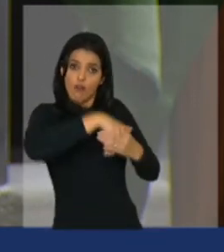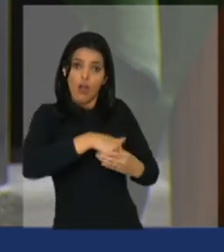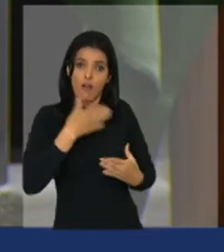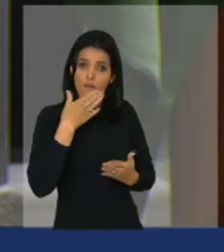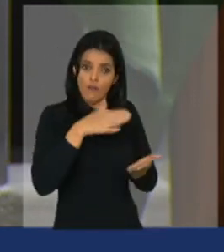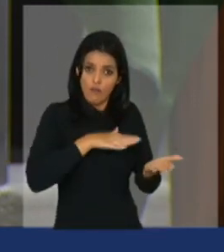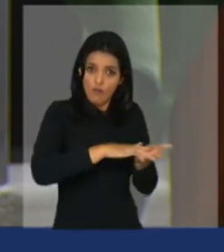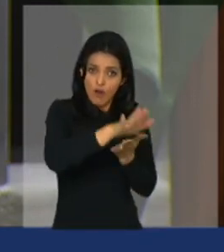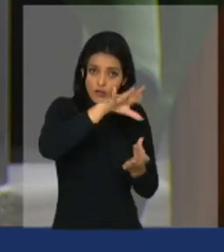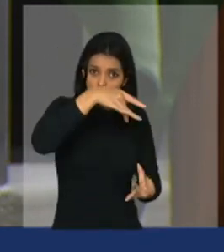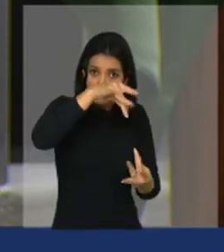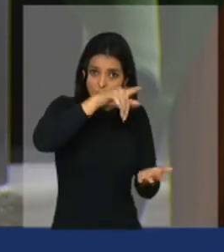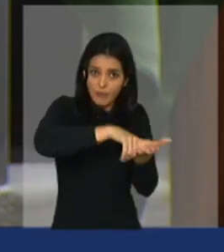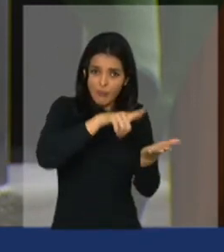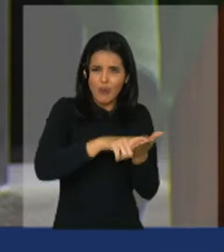REPÚBLICA DEVERIA GASTAR SUA